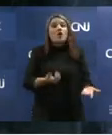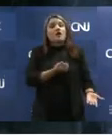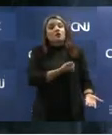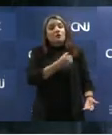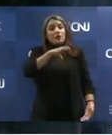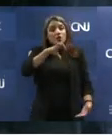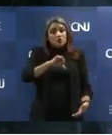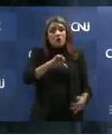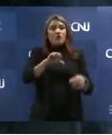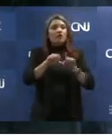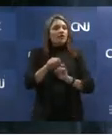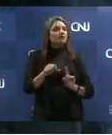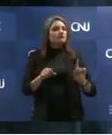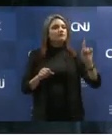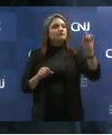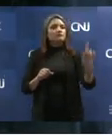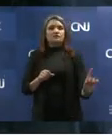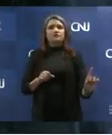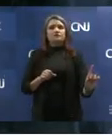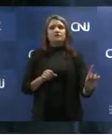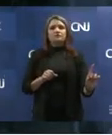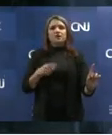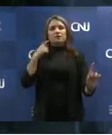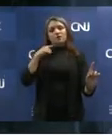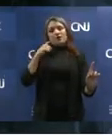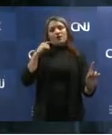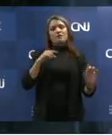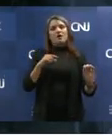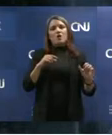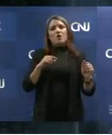como expressamente determina a norma acima ou 100, parágrafo segundo, da Loman.